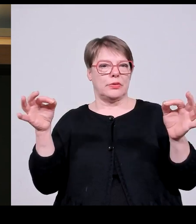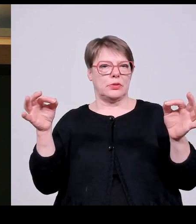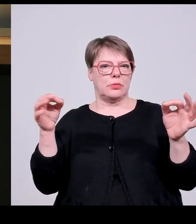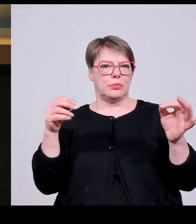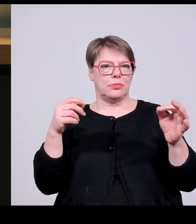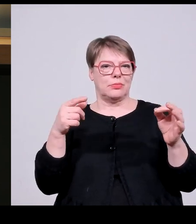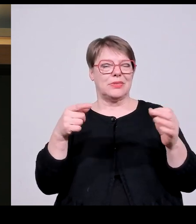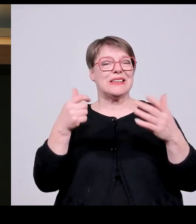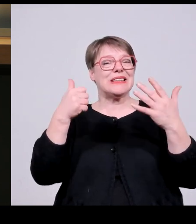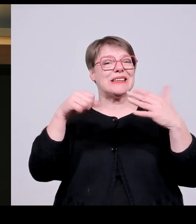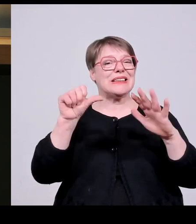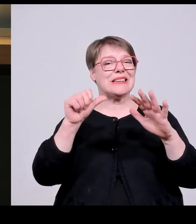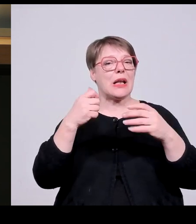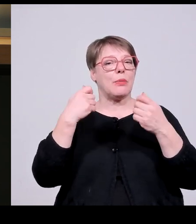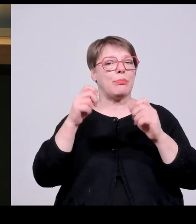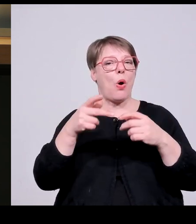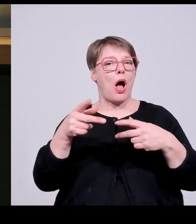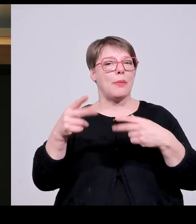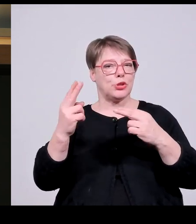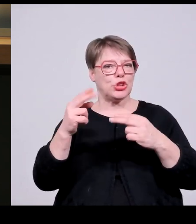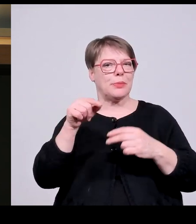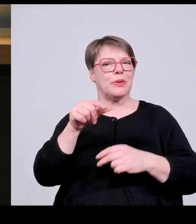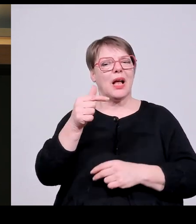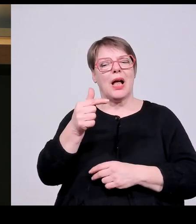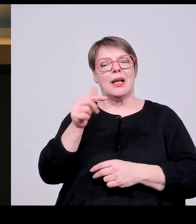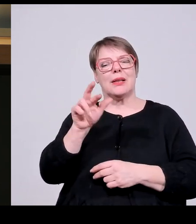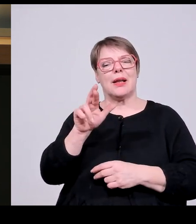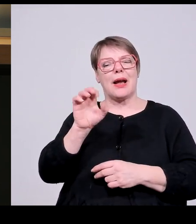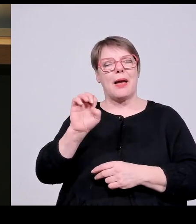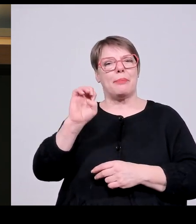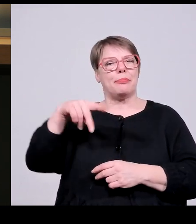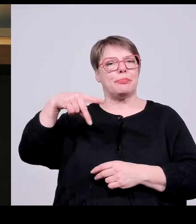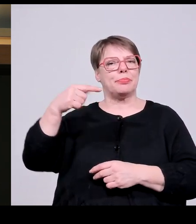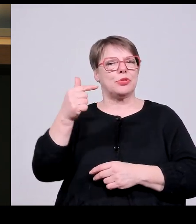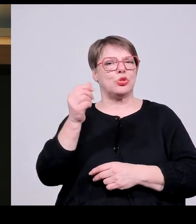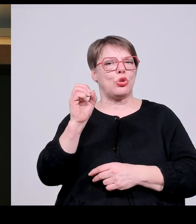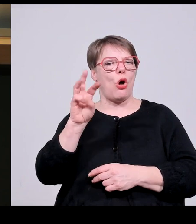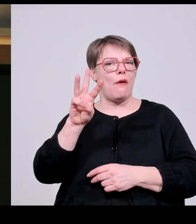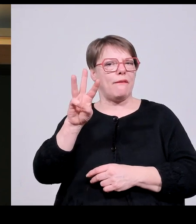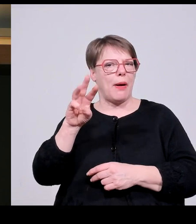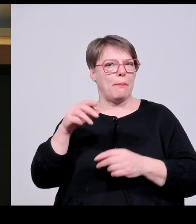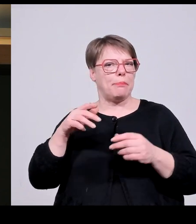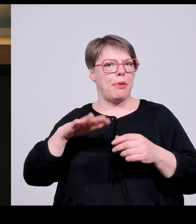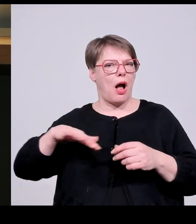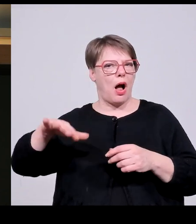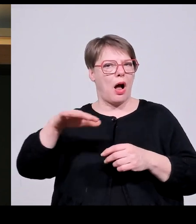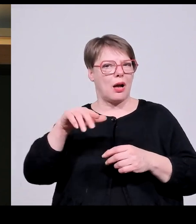Verwaltung für Verkehr Das Chaos anstellen wird, weil sie ja nicht weiter bauen wir die 100.